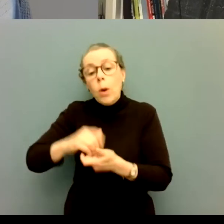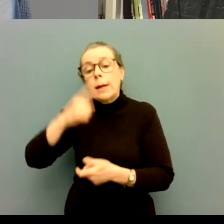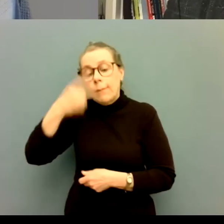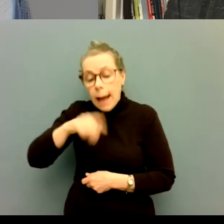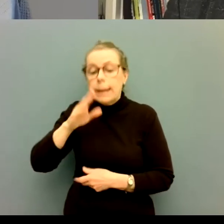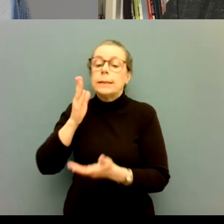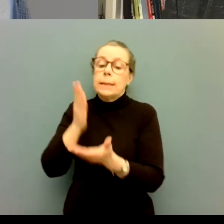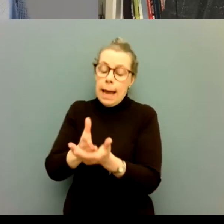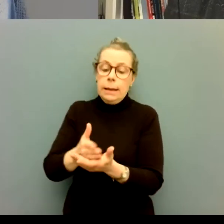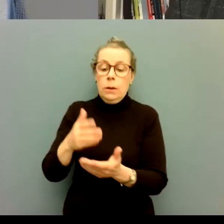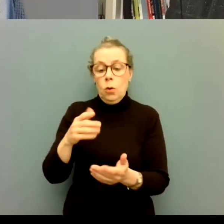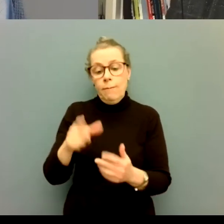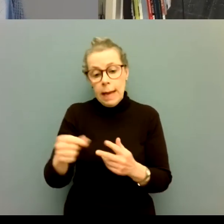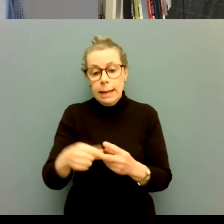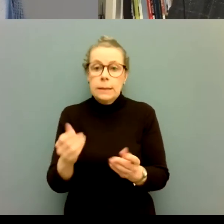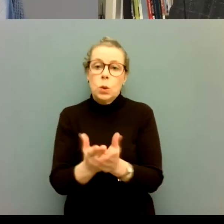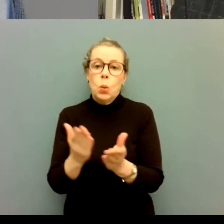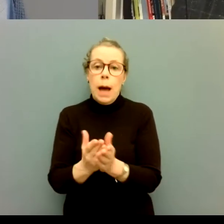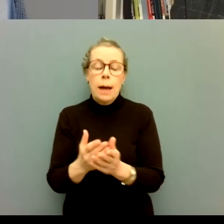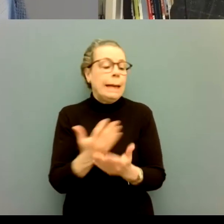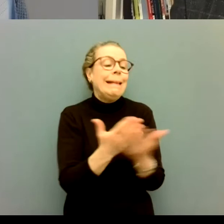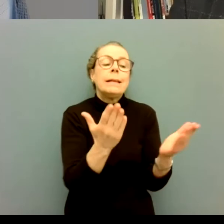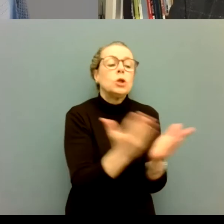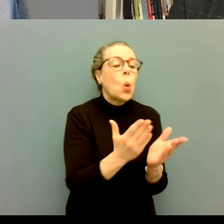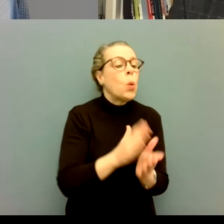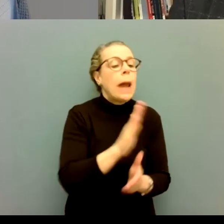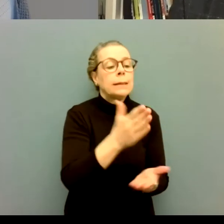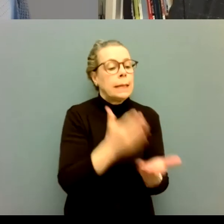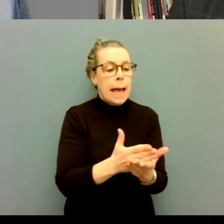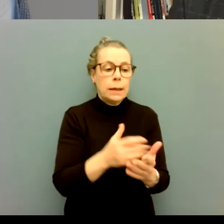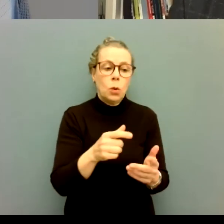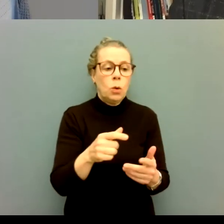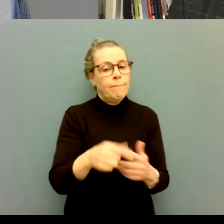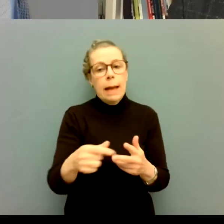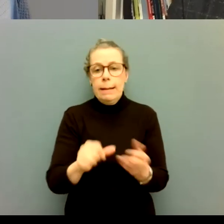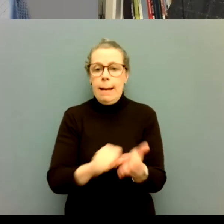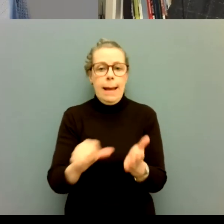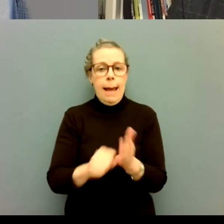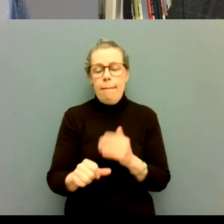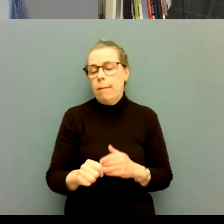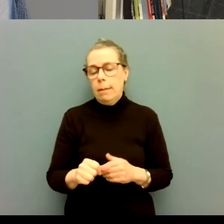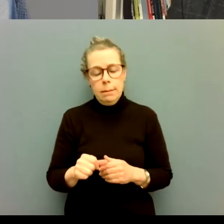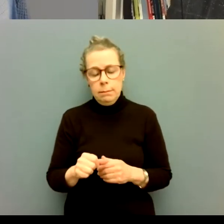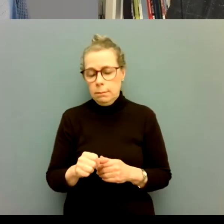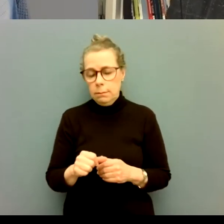inte skolans rätt att välja elever. Det finns ett antal saker att korrigera.